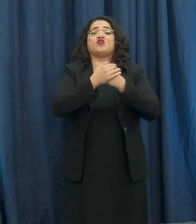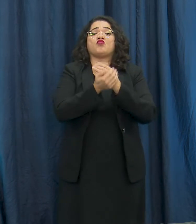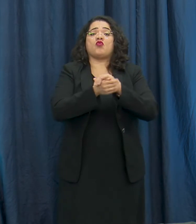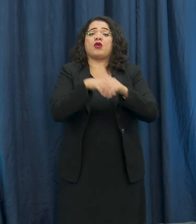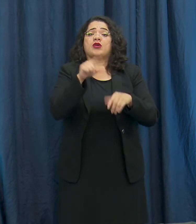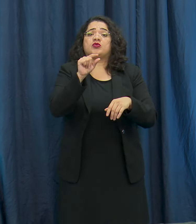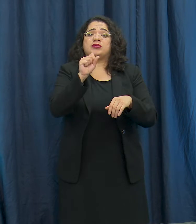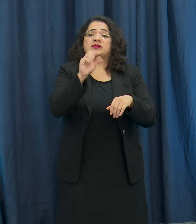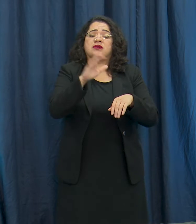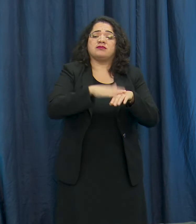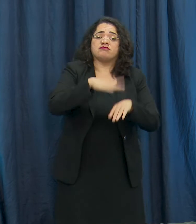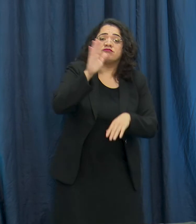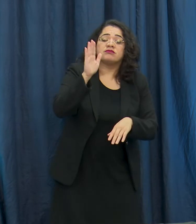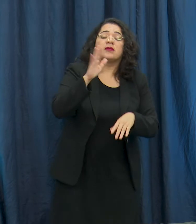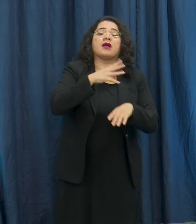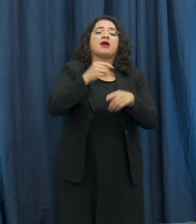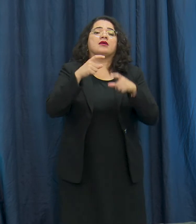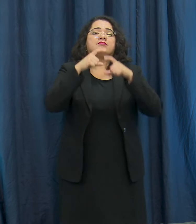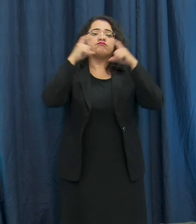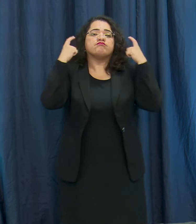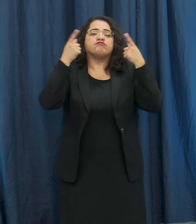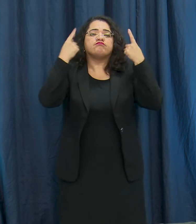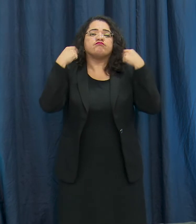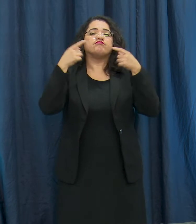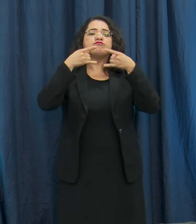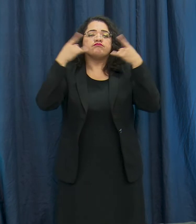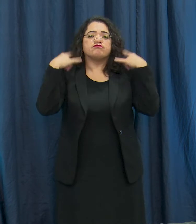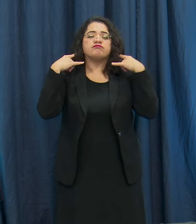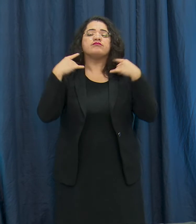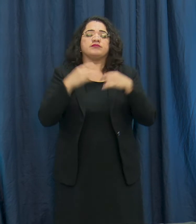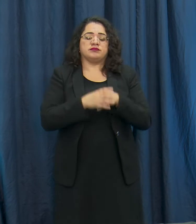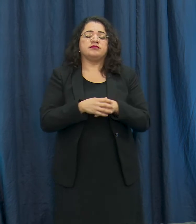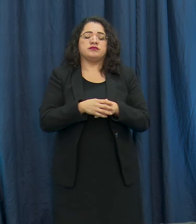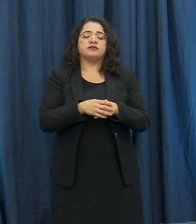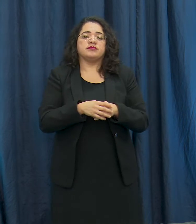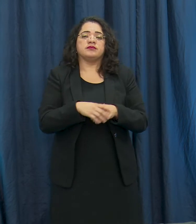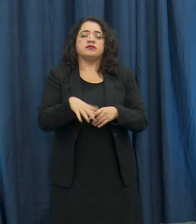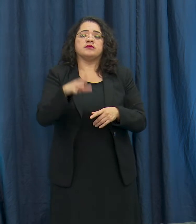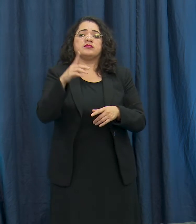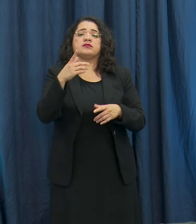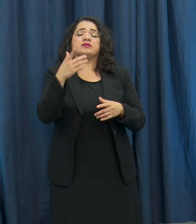que en todos las respuestas quien sabe lo que vendre en los próximos faces de